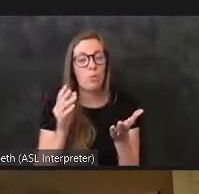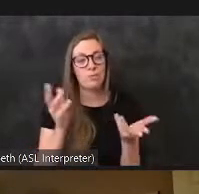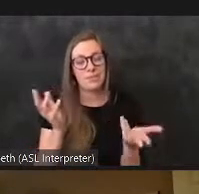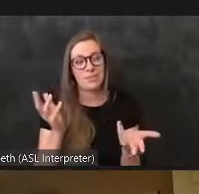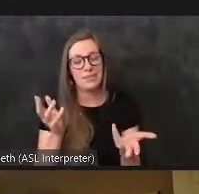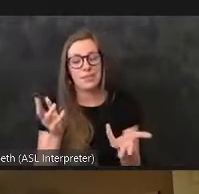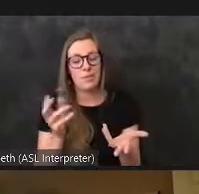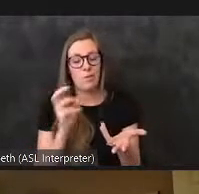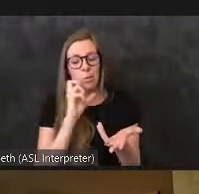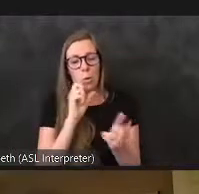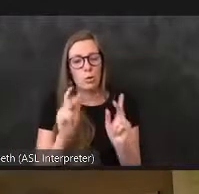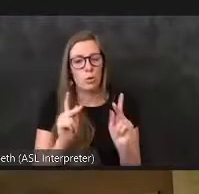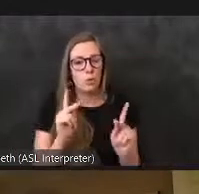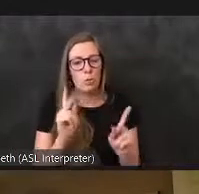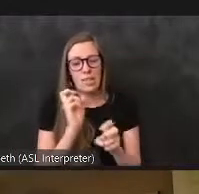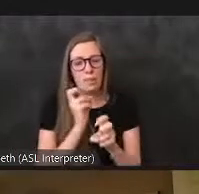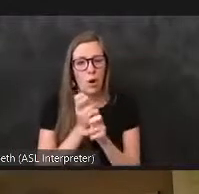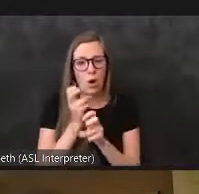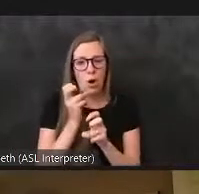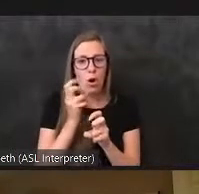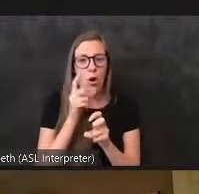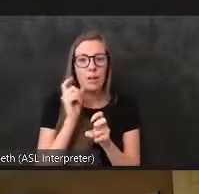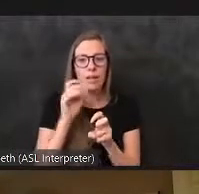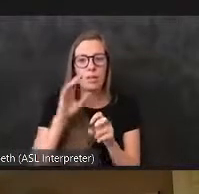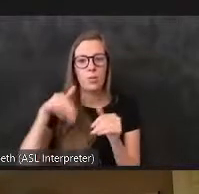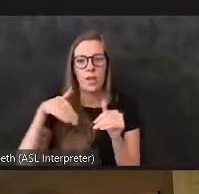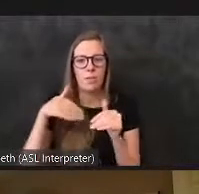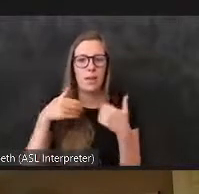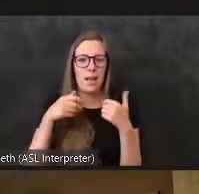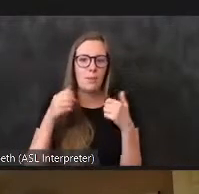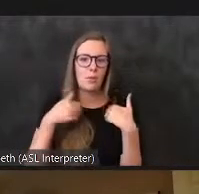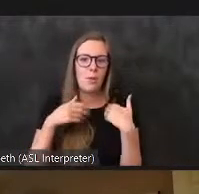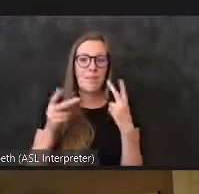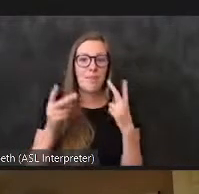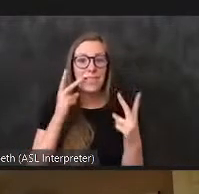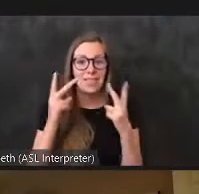enfermería capacitadas o casas de adultos mayores y que no tienen